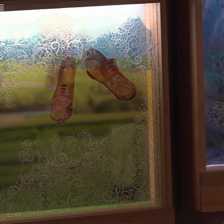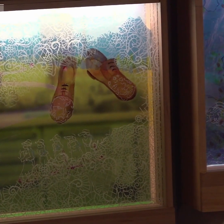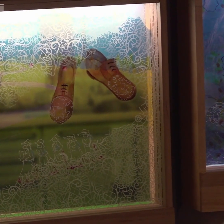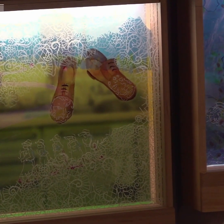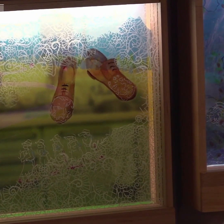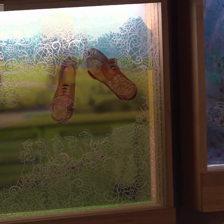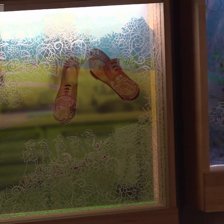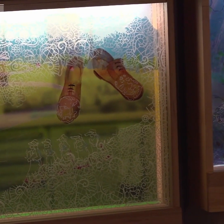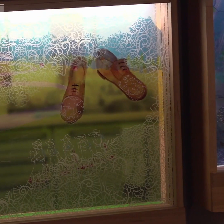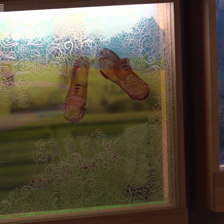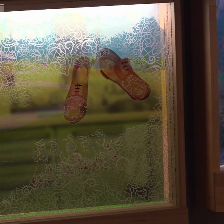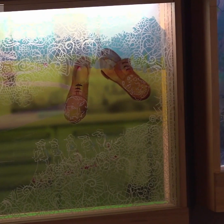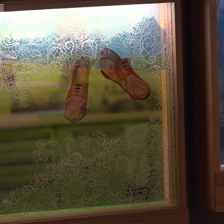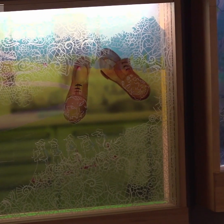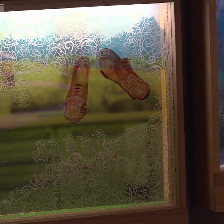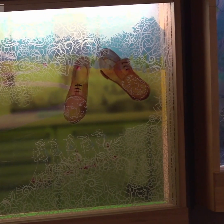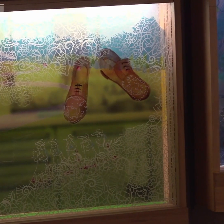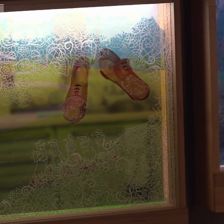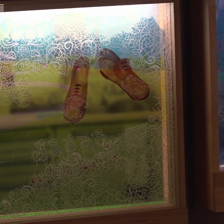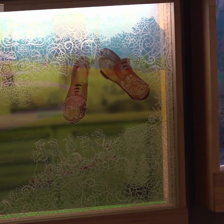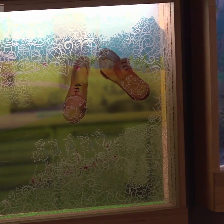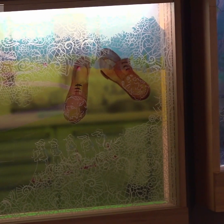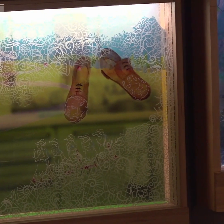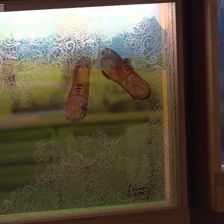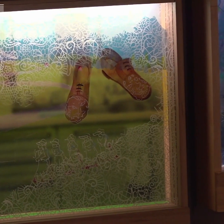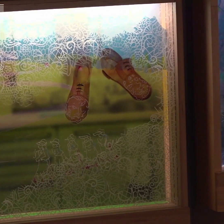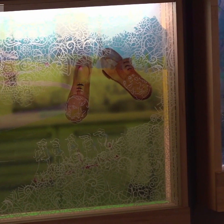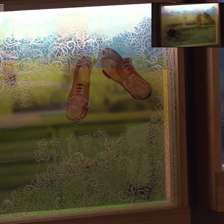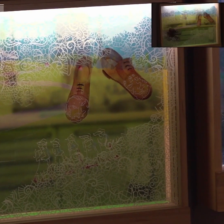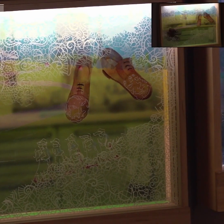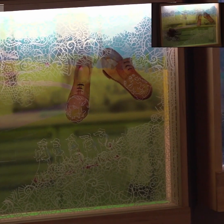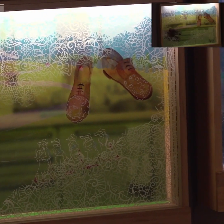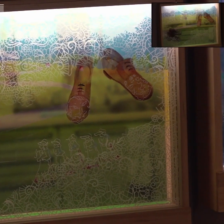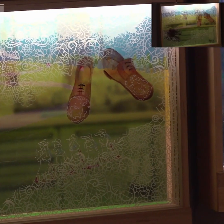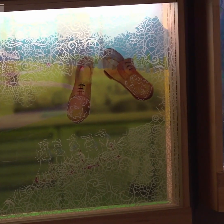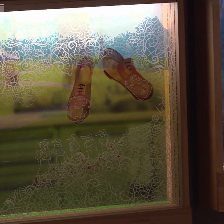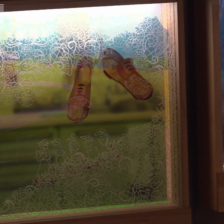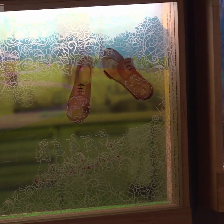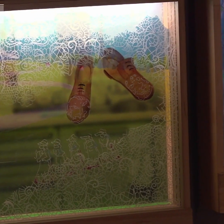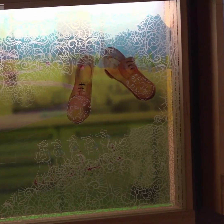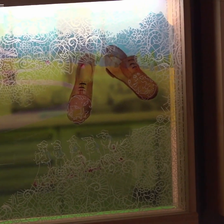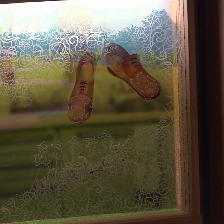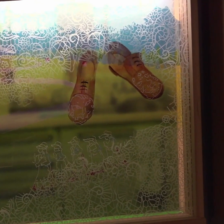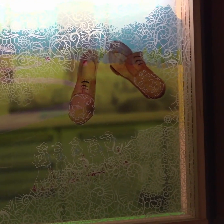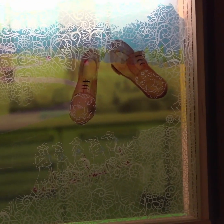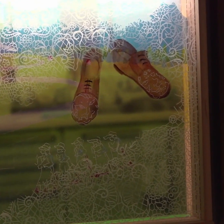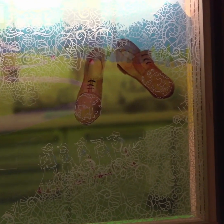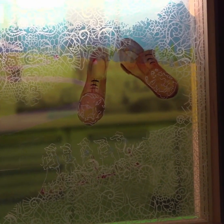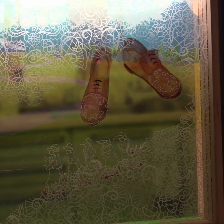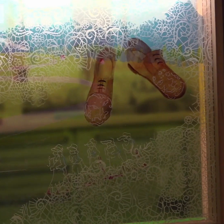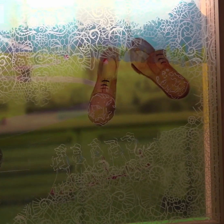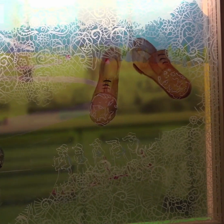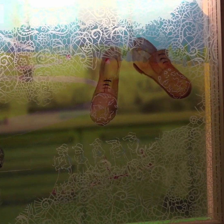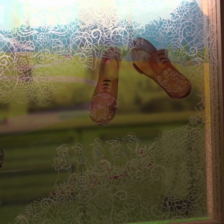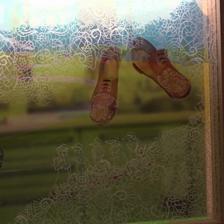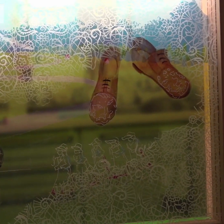でももちろんそのいろんなところは私の仲間2人が1人は絵を描くのが得意な人なので